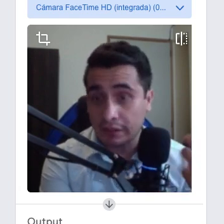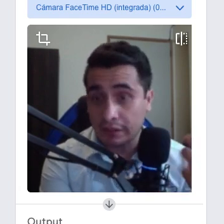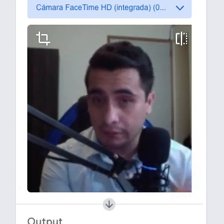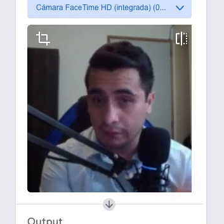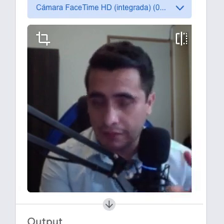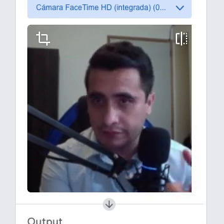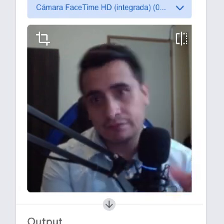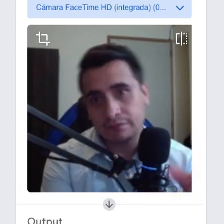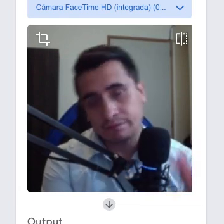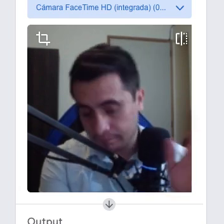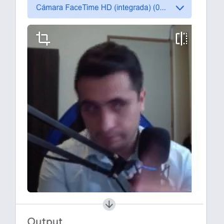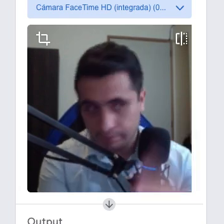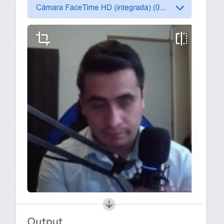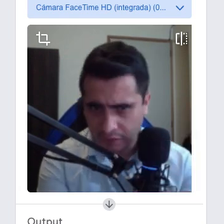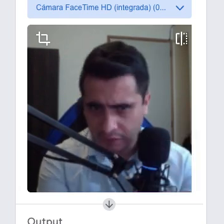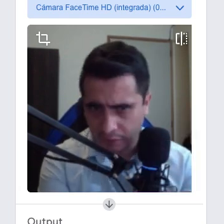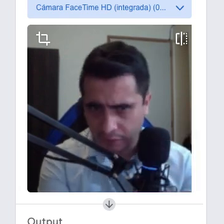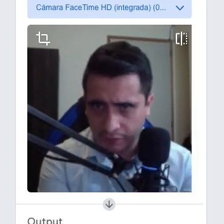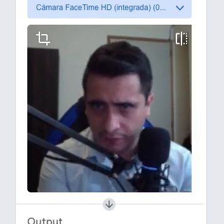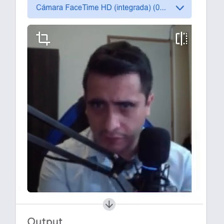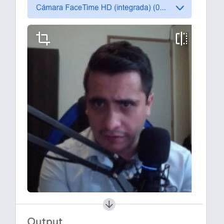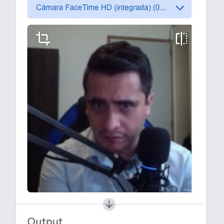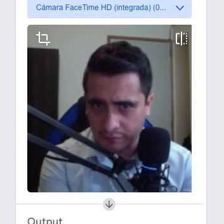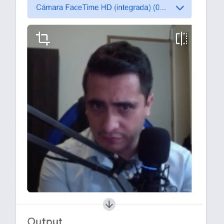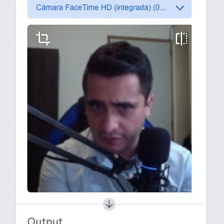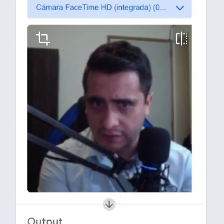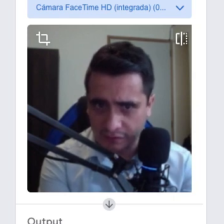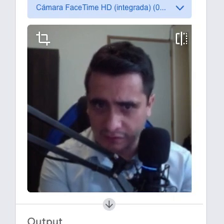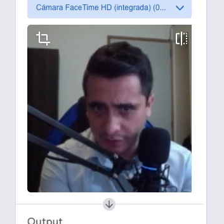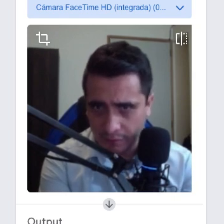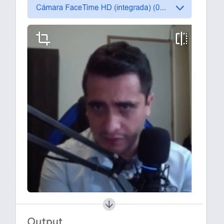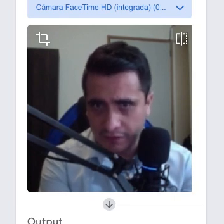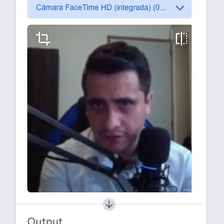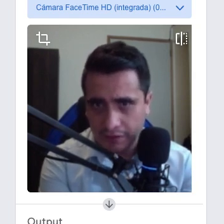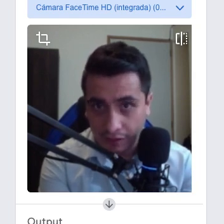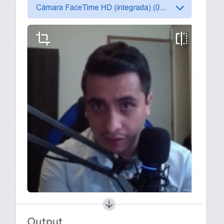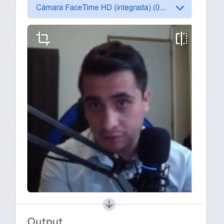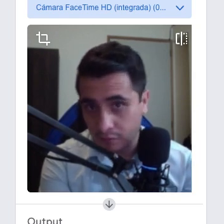realices tanto con este modelo que tenemos aquí que te voy a compartir así como que tú